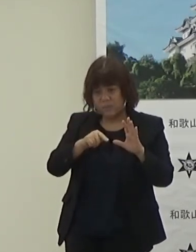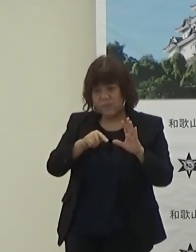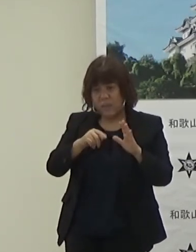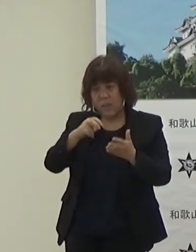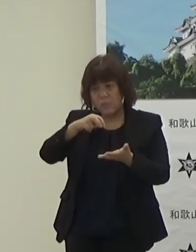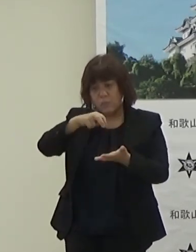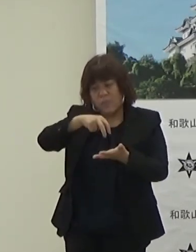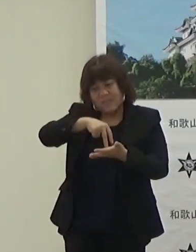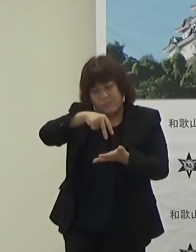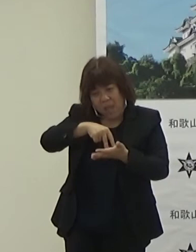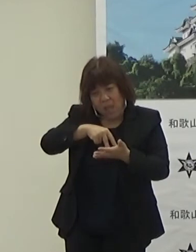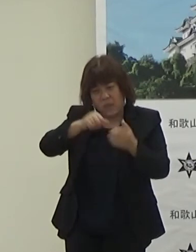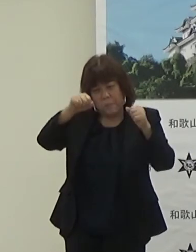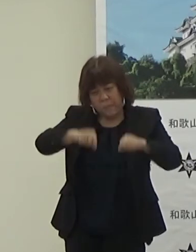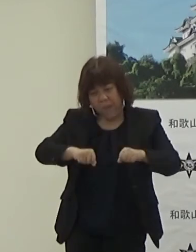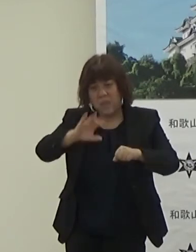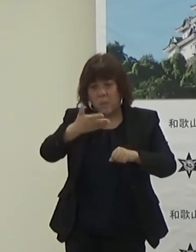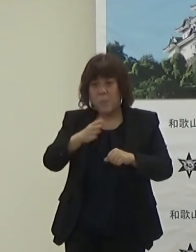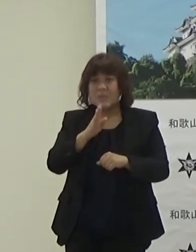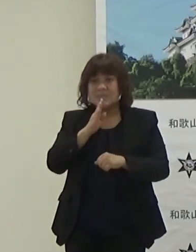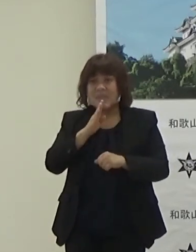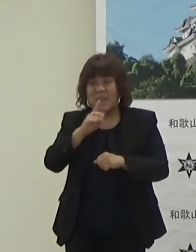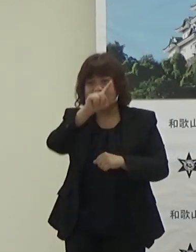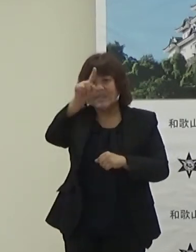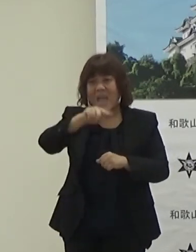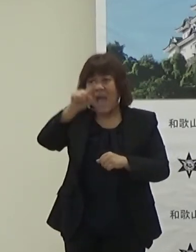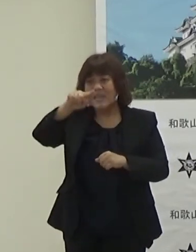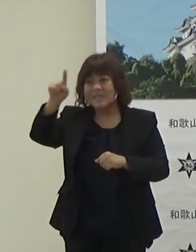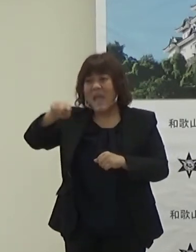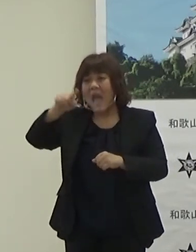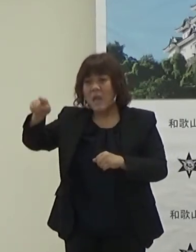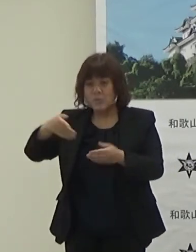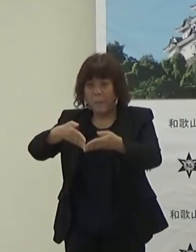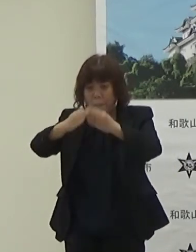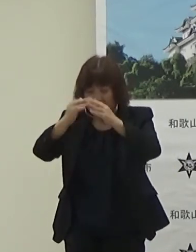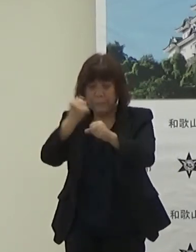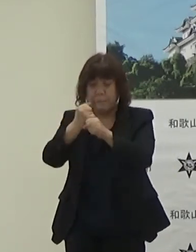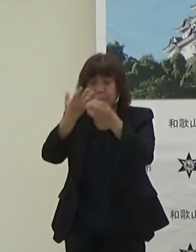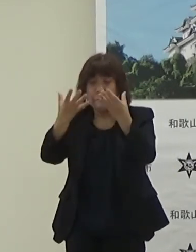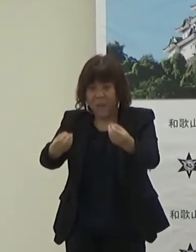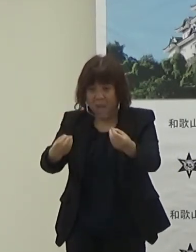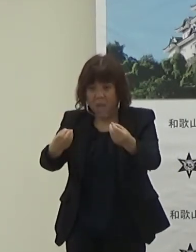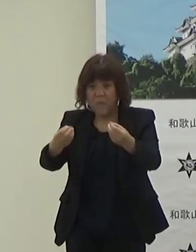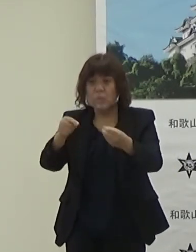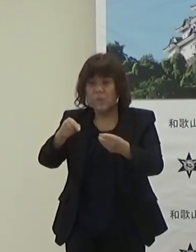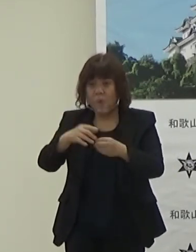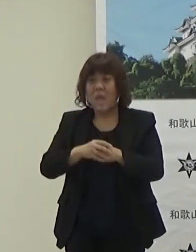これ実際にIRができたときはですね立地市ということで